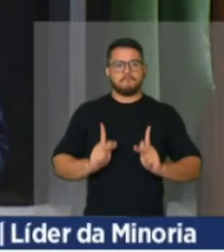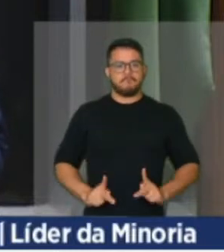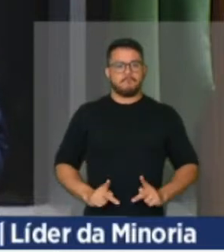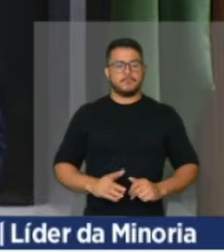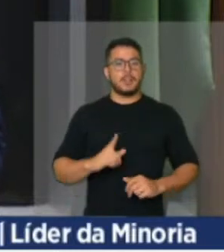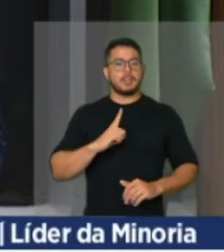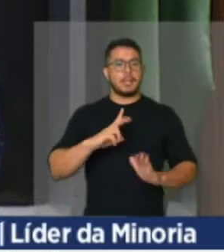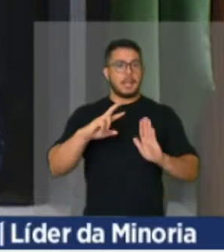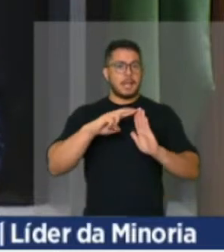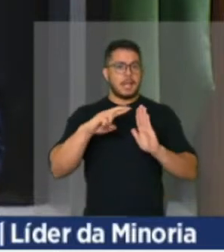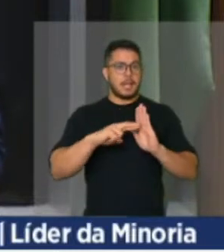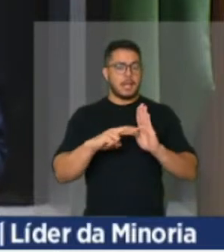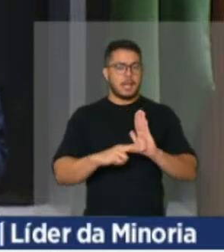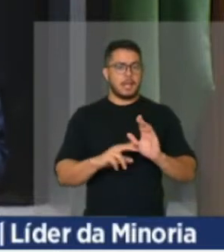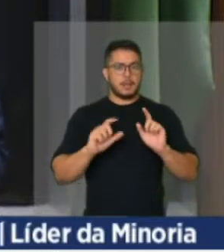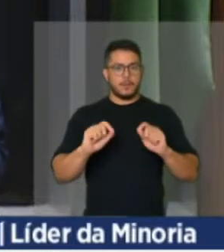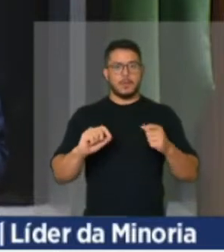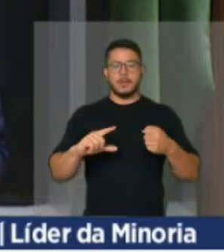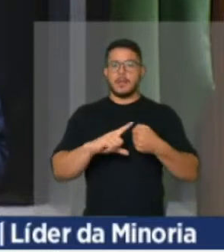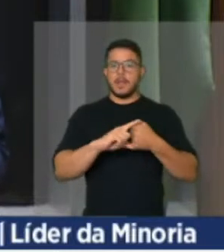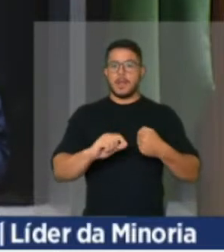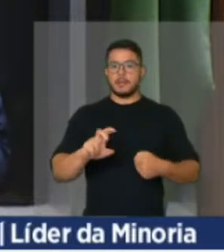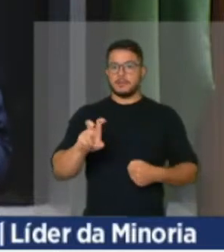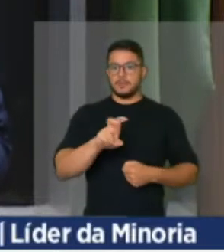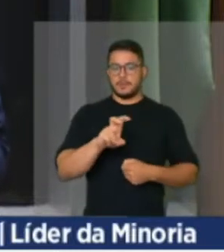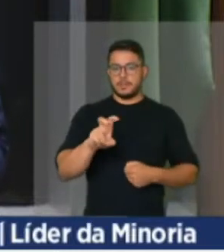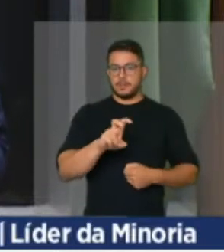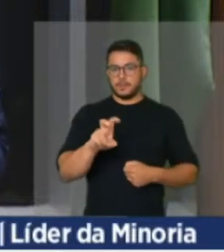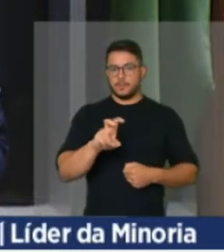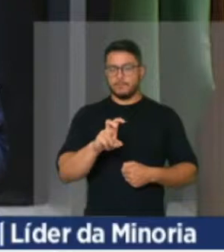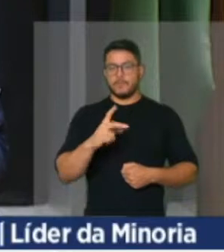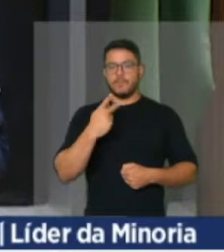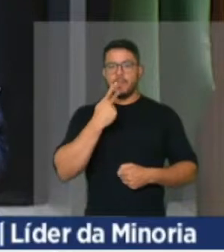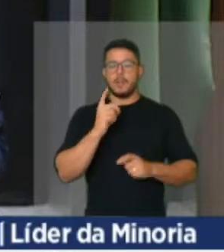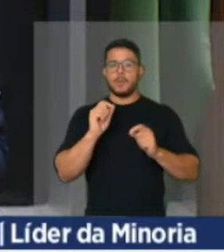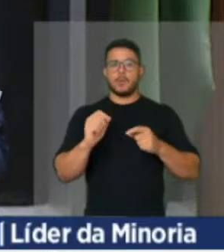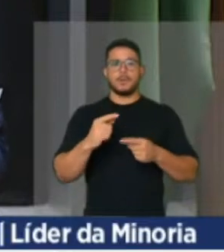ESTÁ NO ART. 5 ° , DEPUTADA TALÍRIA, PROIBINDO MINISTROS E FUNCIONÁRIOS DA CÚPULA DO GOVERNO DE MANTER APLICAÇÕES